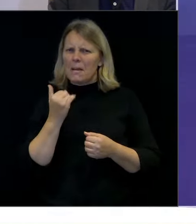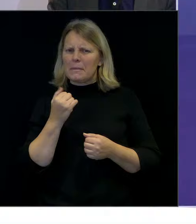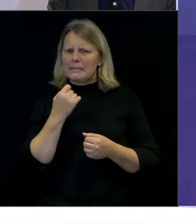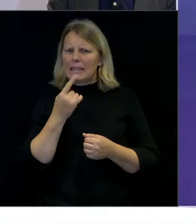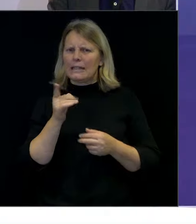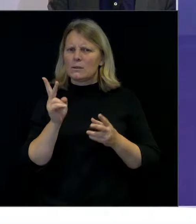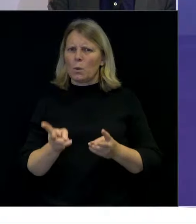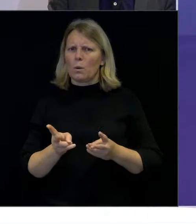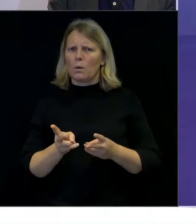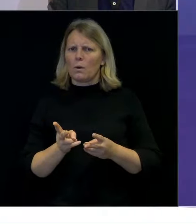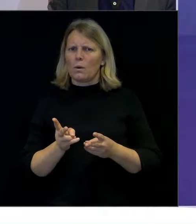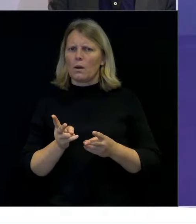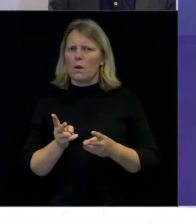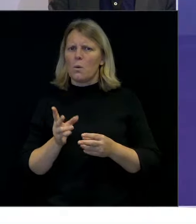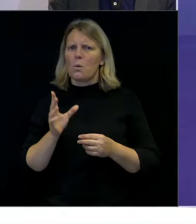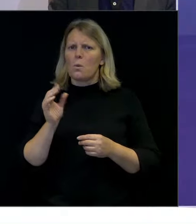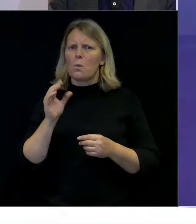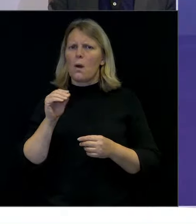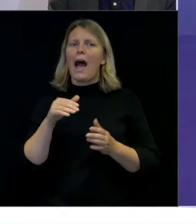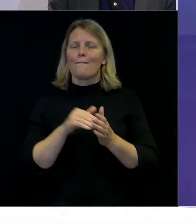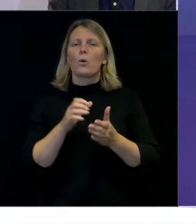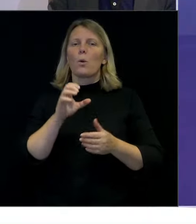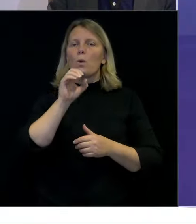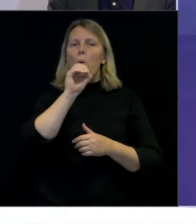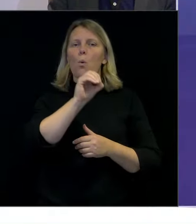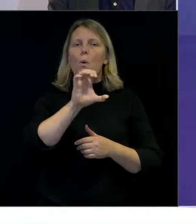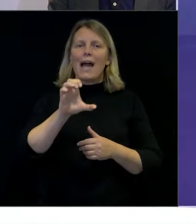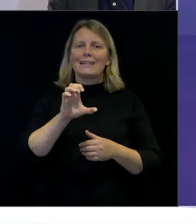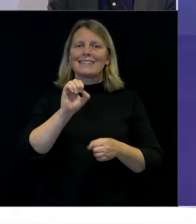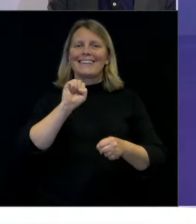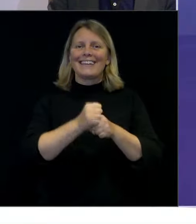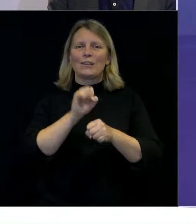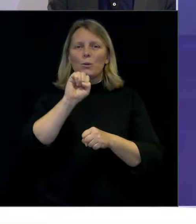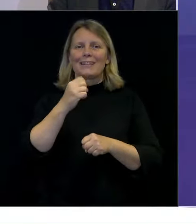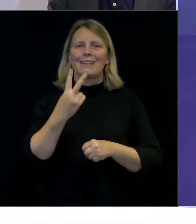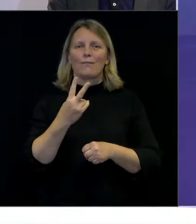var kmr det ifrån?